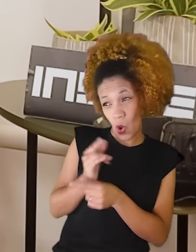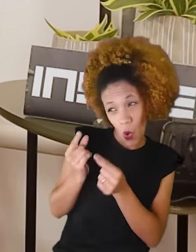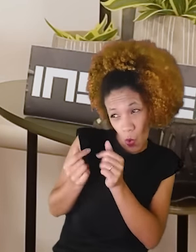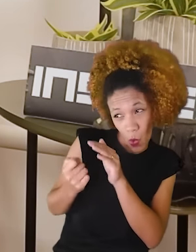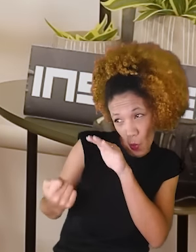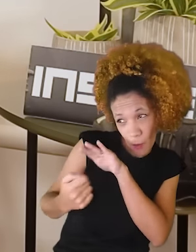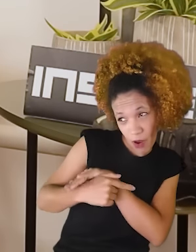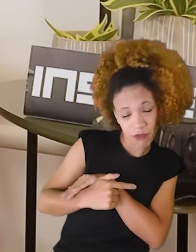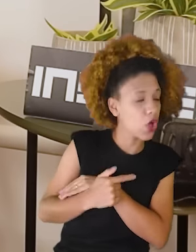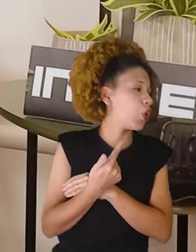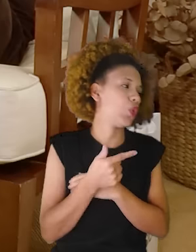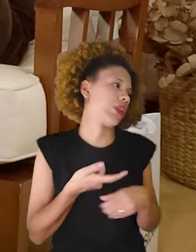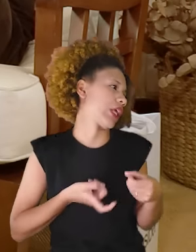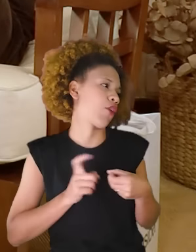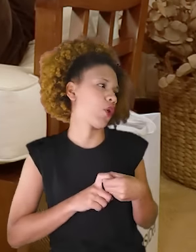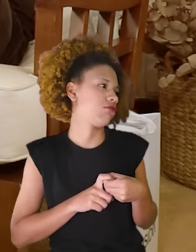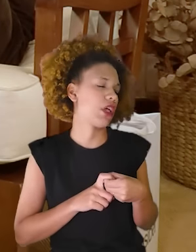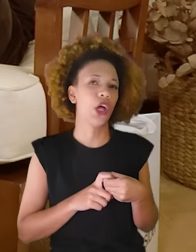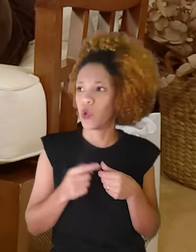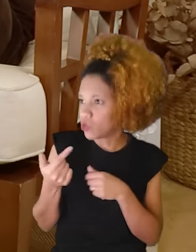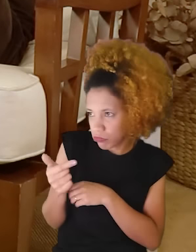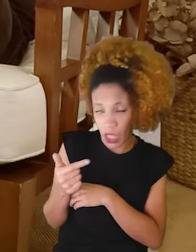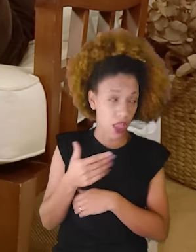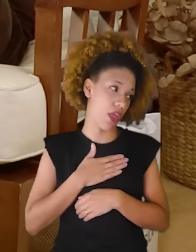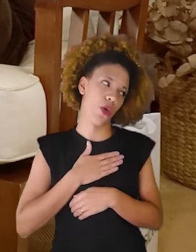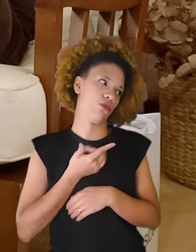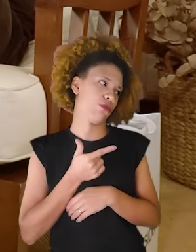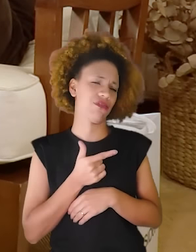é menor do que o stresse não tem retorno não tem retorno Car eu não tive ai não fala isso